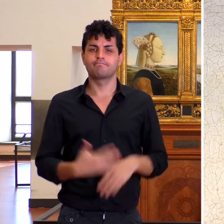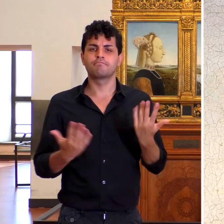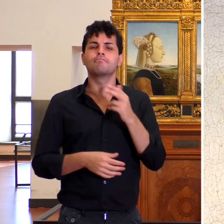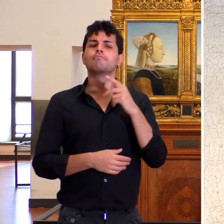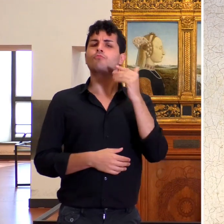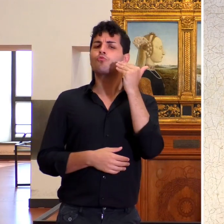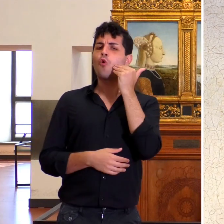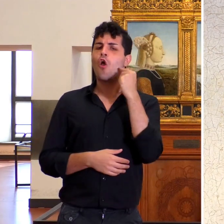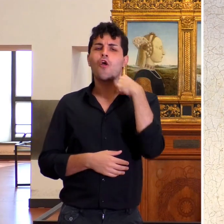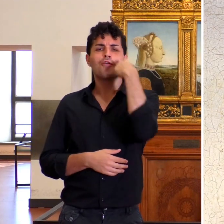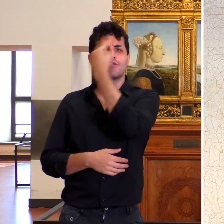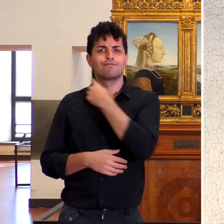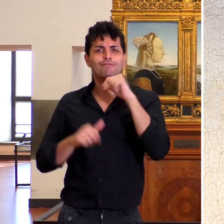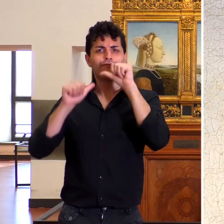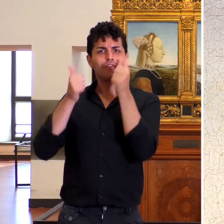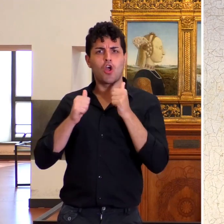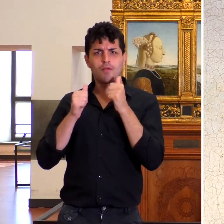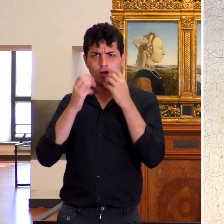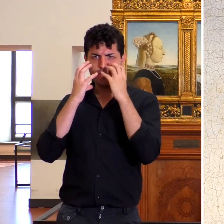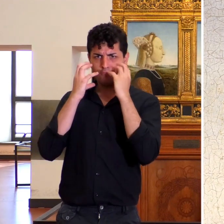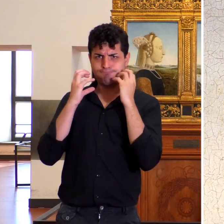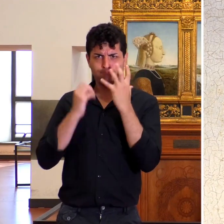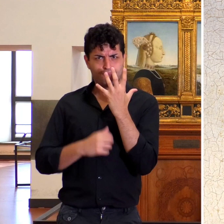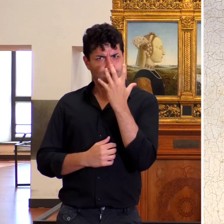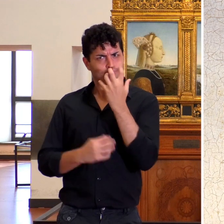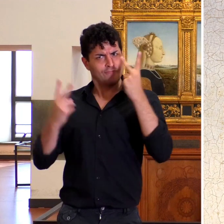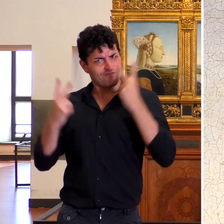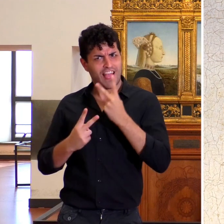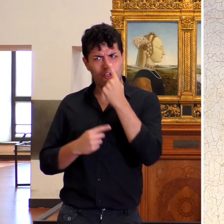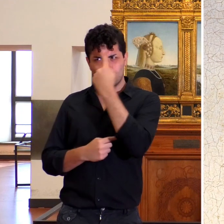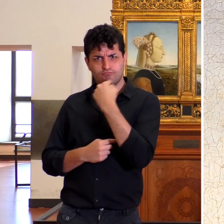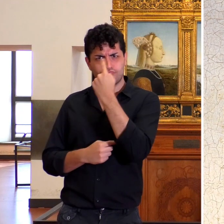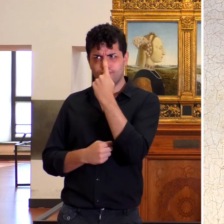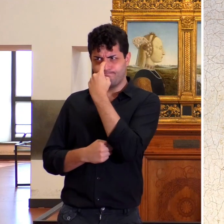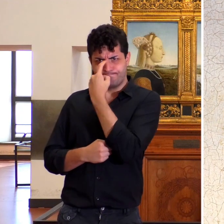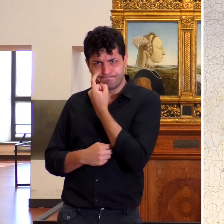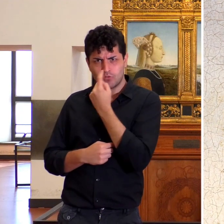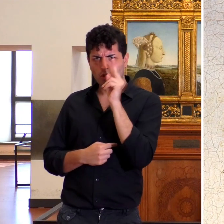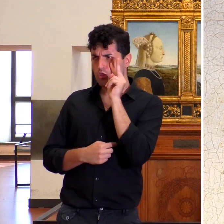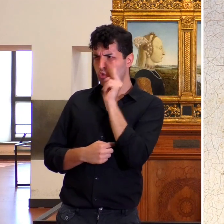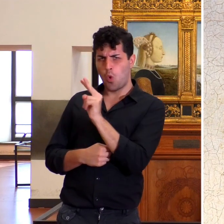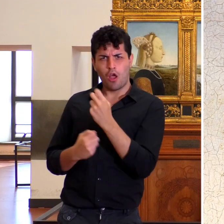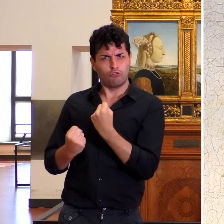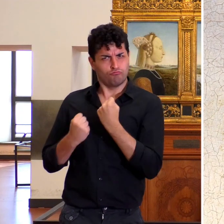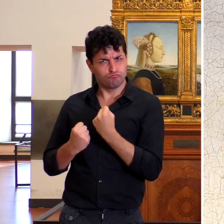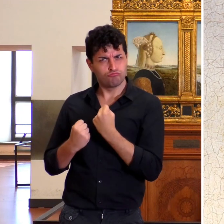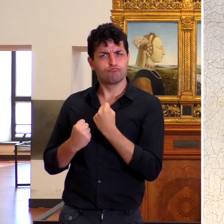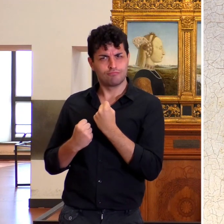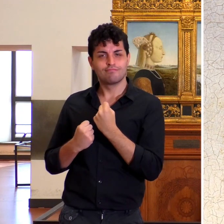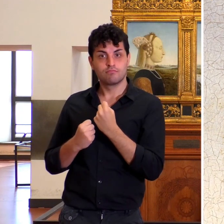Il volto del Duca ha tratti realistici, il naso adunco e uno sguardo fiero.